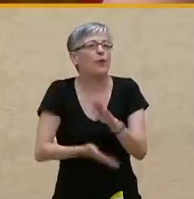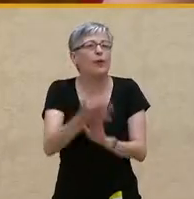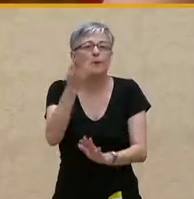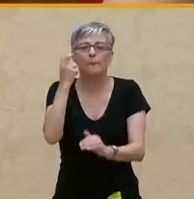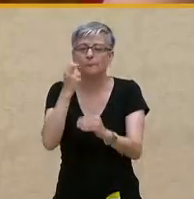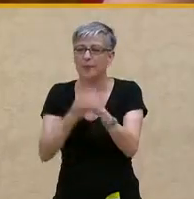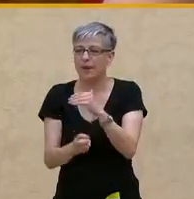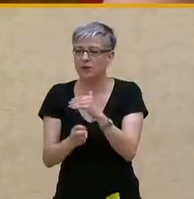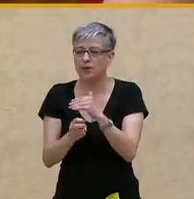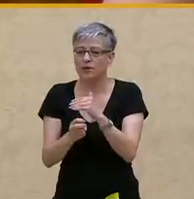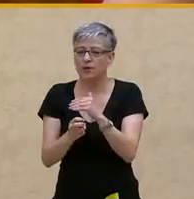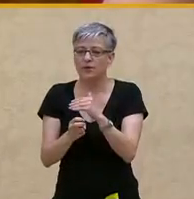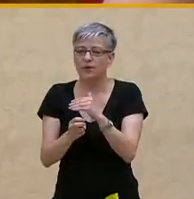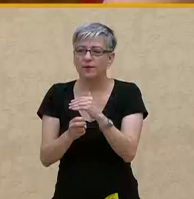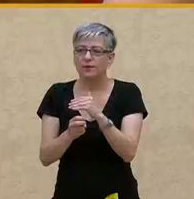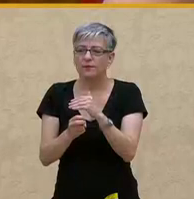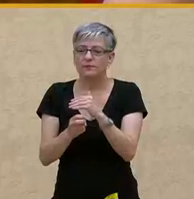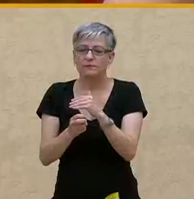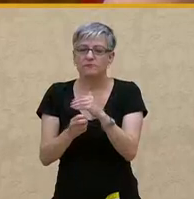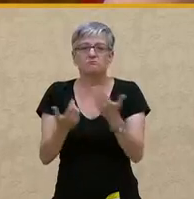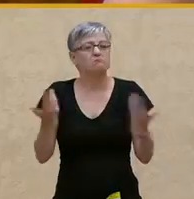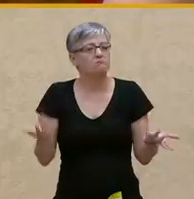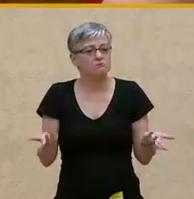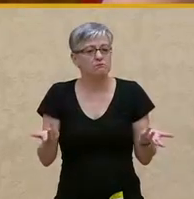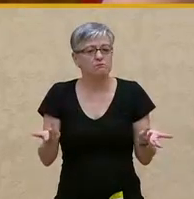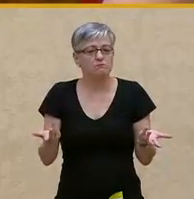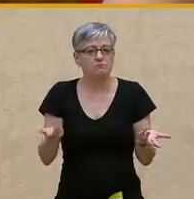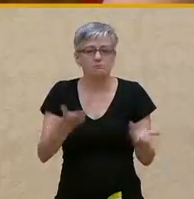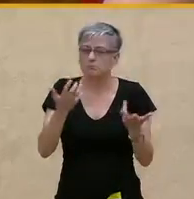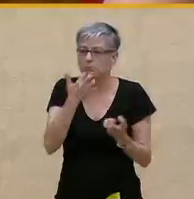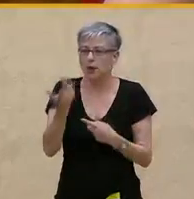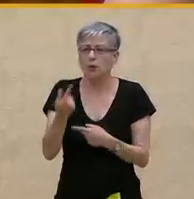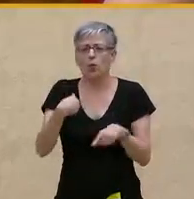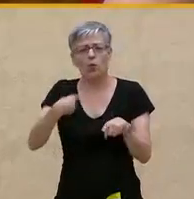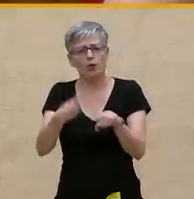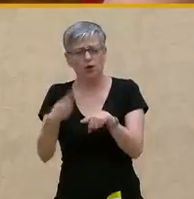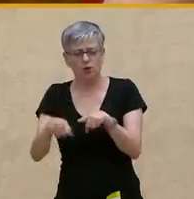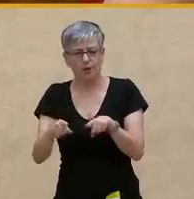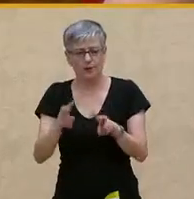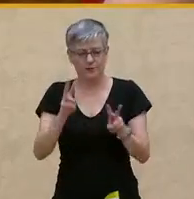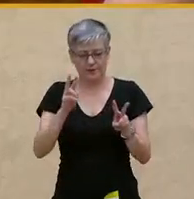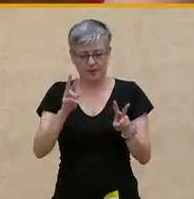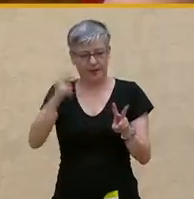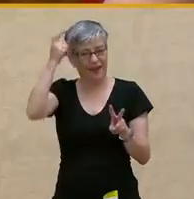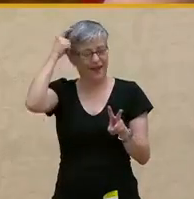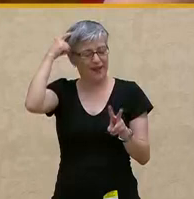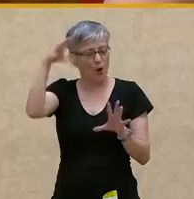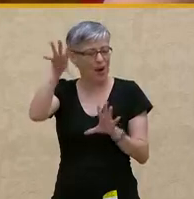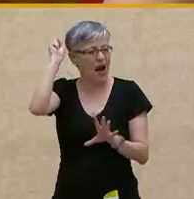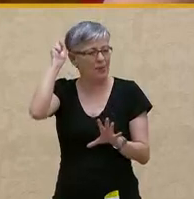a cualquier sitio, y simplemente lo que perciben es lo que su cerebro capta. O lo que la persona